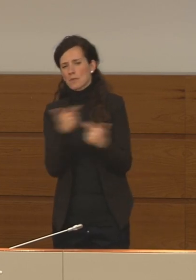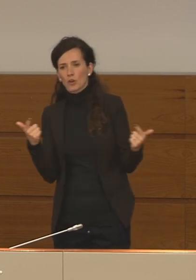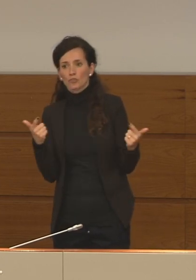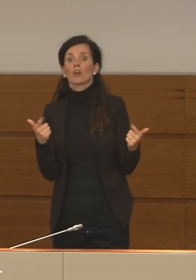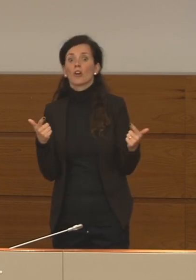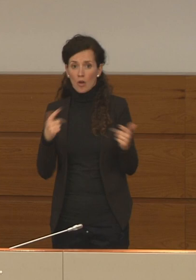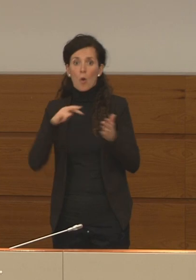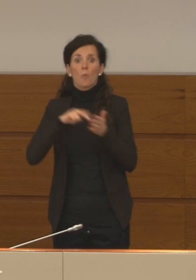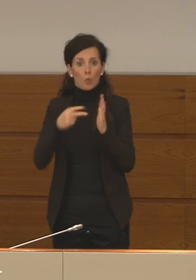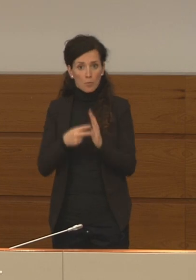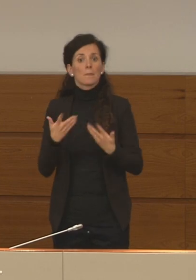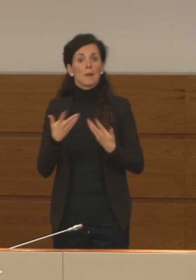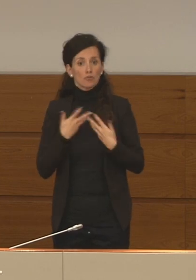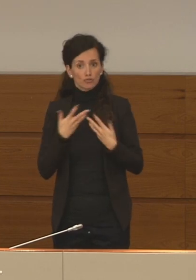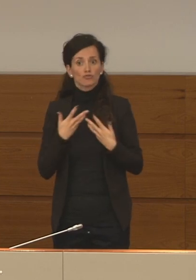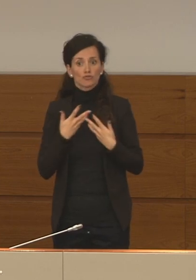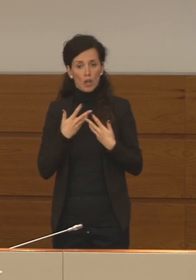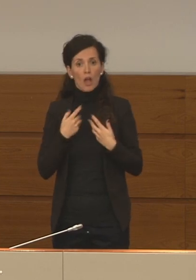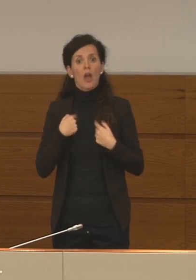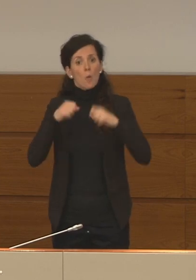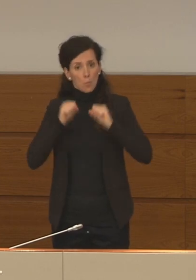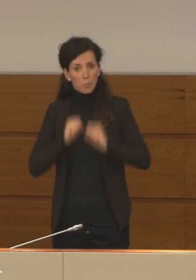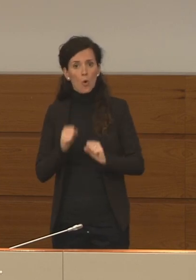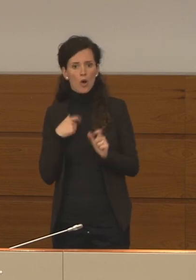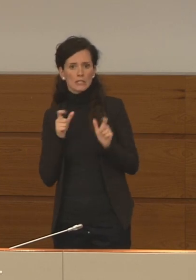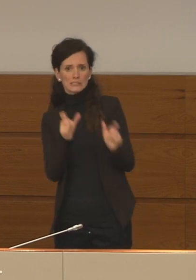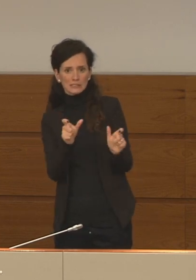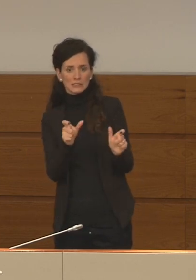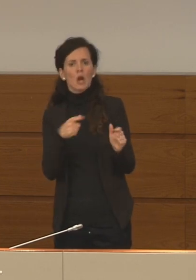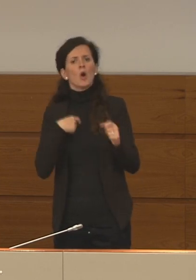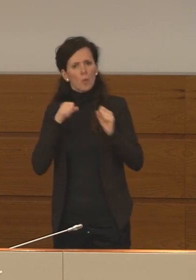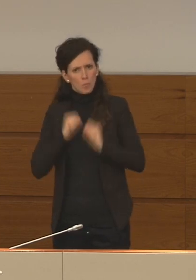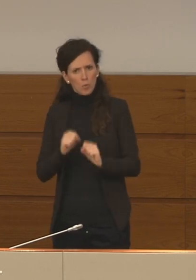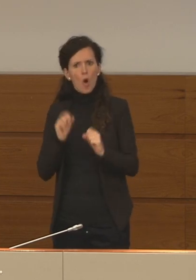contenere, lo possiamo affrontare, possiamo garantire alle persone più